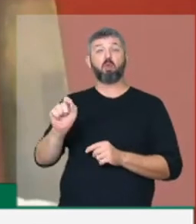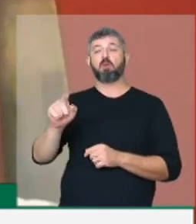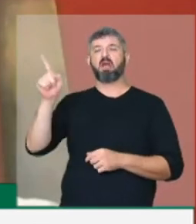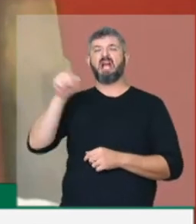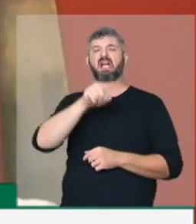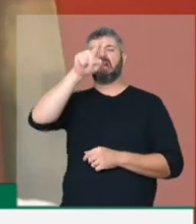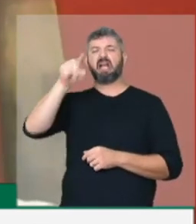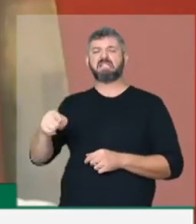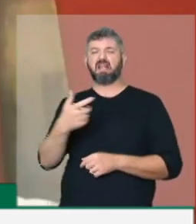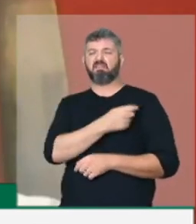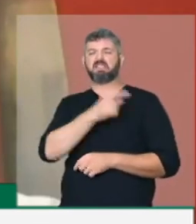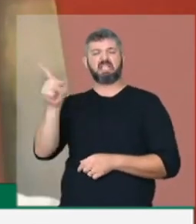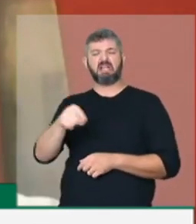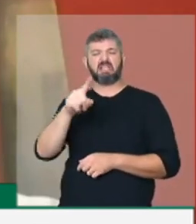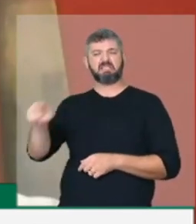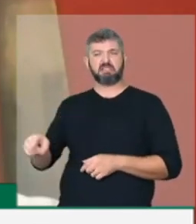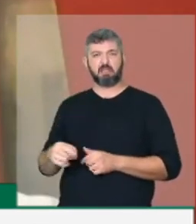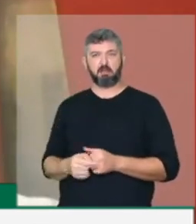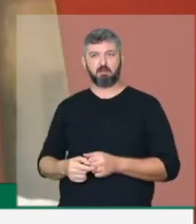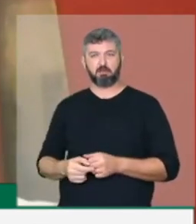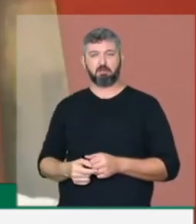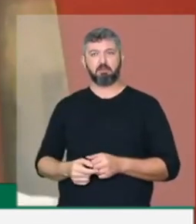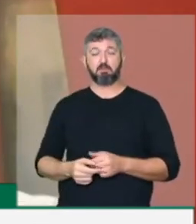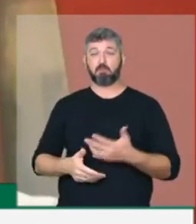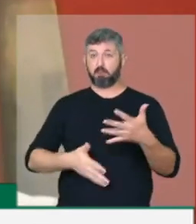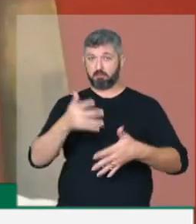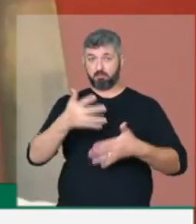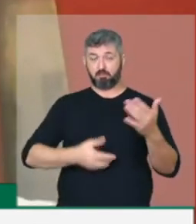A COMPRA DESSAS VACINAS. VEJA O IMPACTO QUE ISSO TEM PARA A VIDA DOS BRASILEIROS, PARA A ECONOMIA DO NOSSO PAÍS.